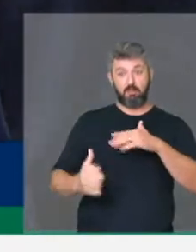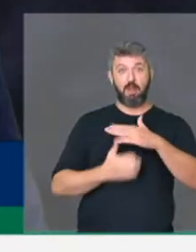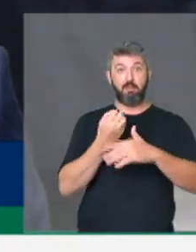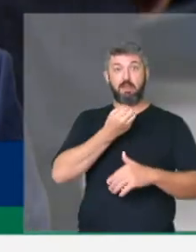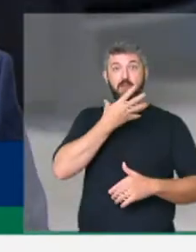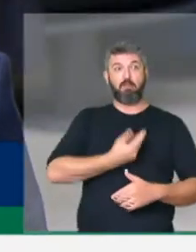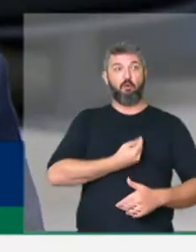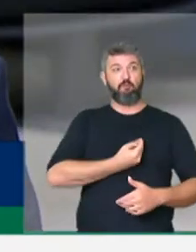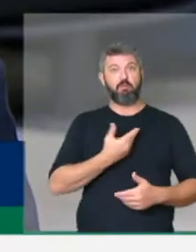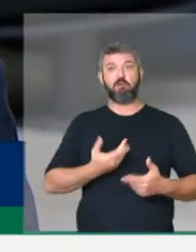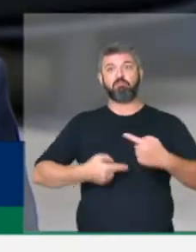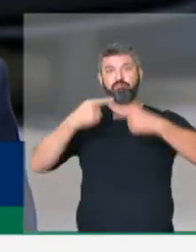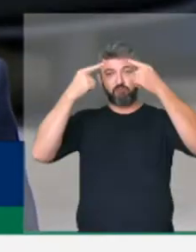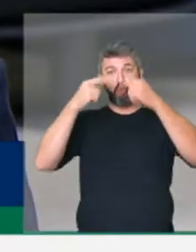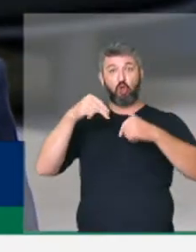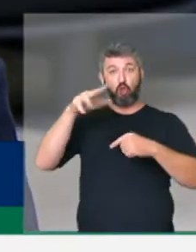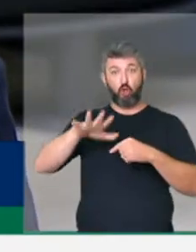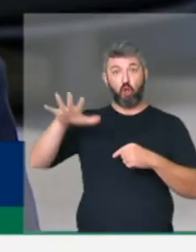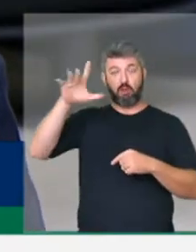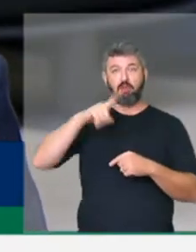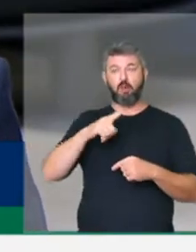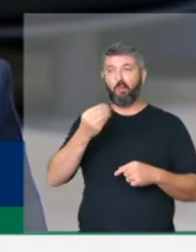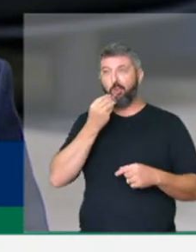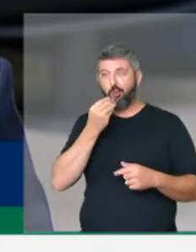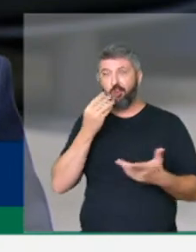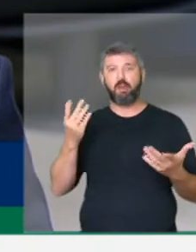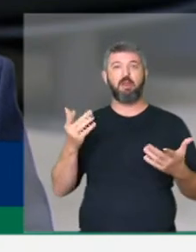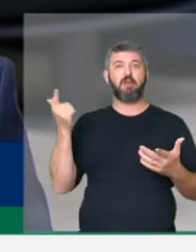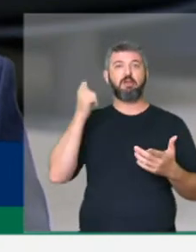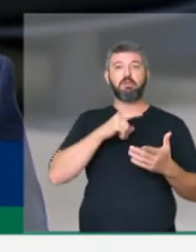RECLAMAR EMPRESAS E POSSAM RE ANIMO Á-LAS NO NOVO SEGMENTO. ENTÃO DIANTE DISSO NÃO É